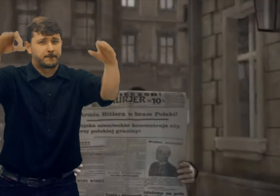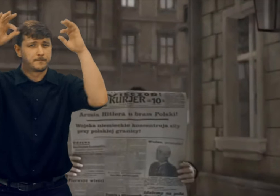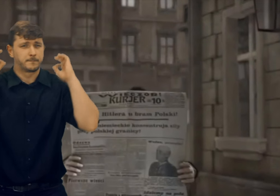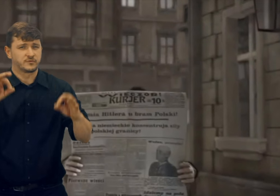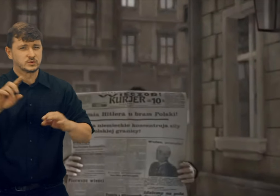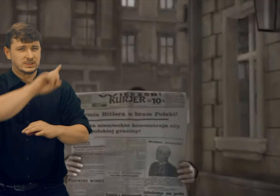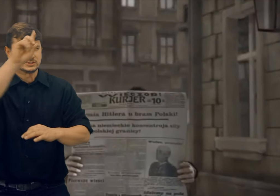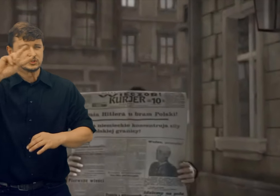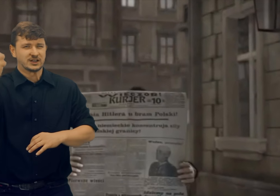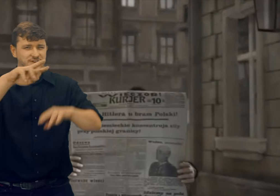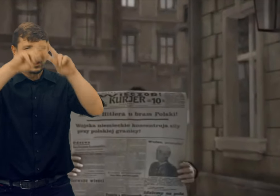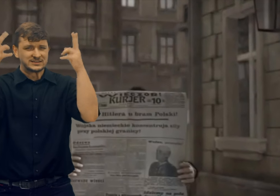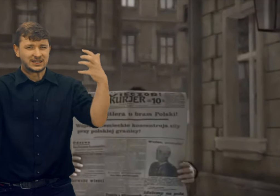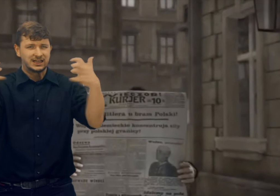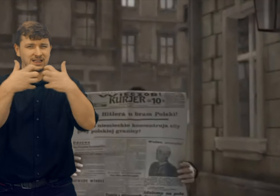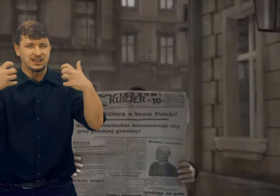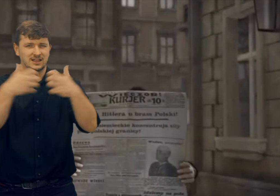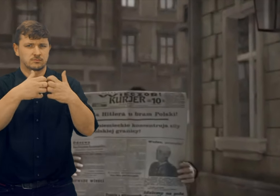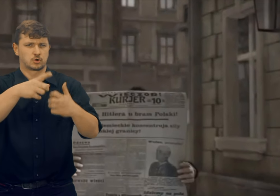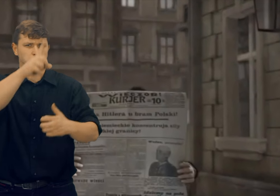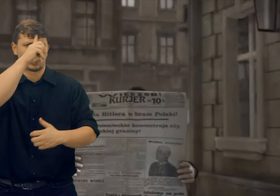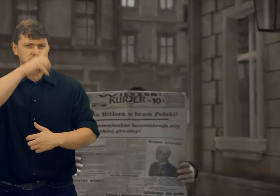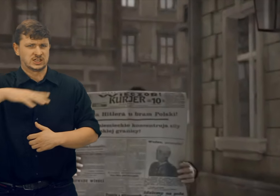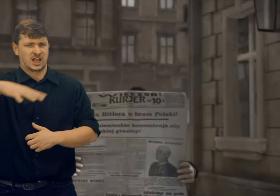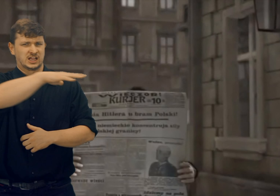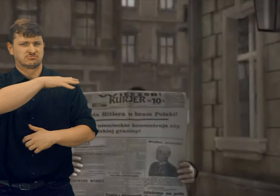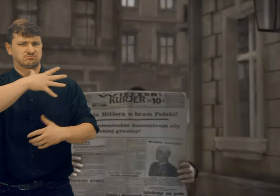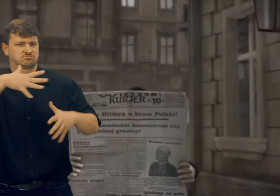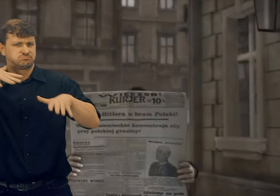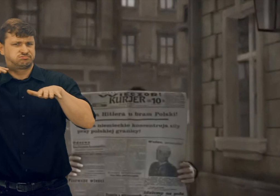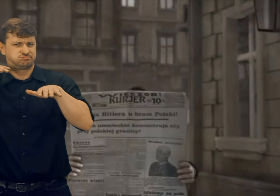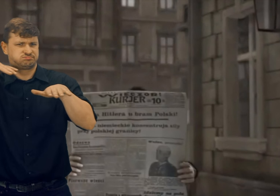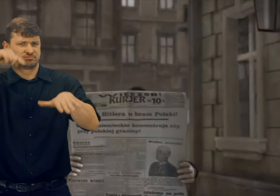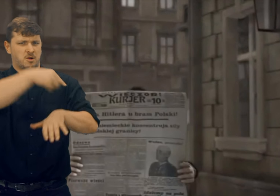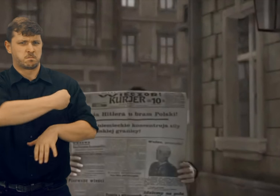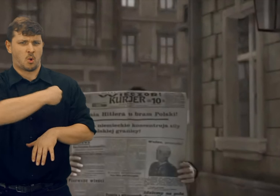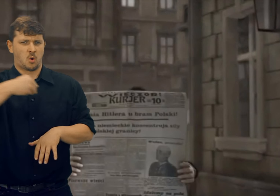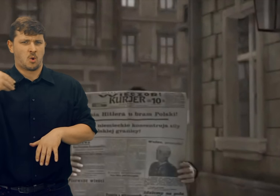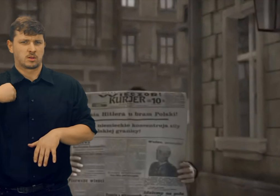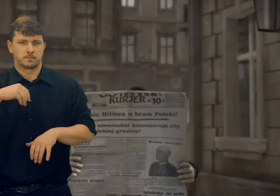Dann marschierte das Deutsche Reich in Polen ein und der 2. Weltkrieg nahm seinen Lauf.